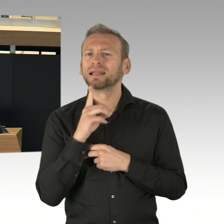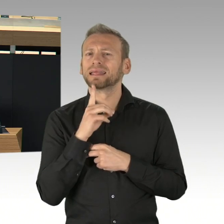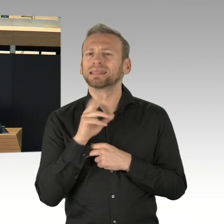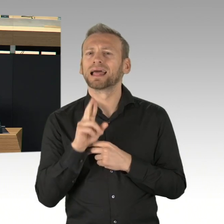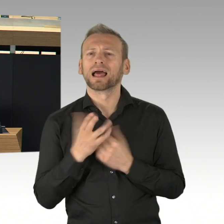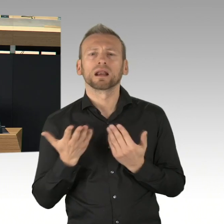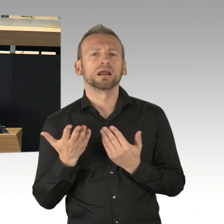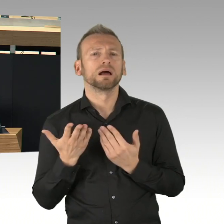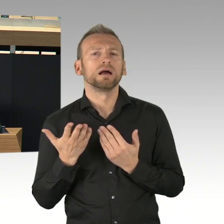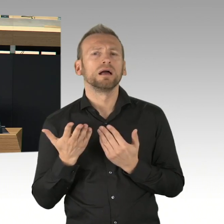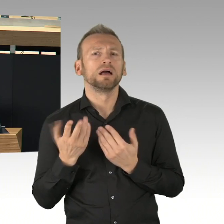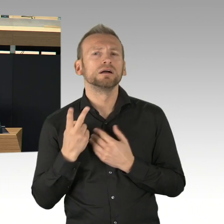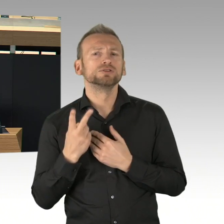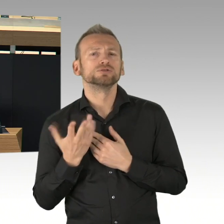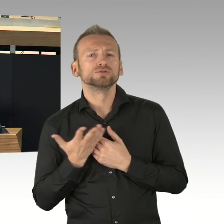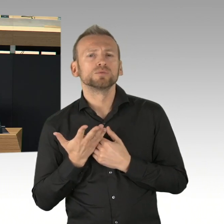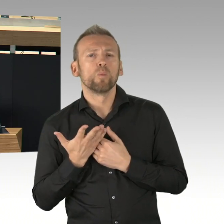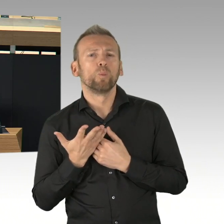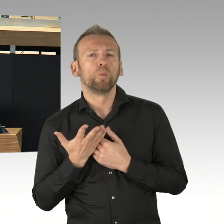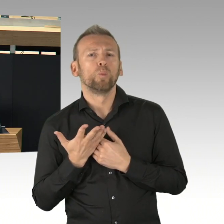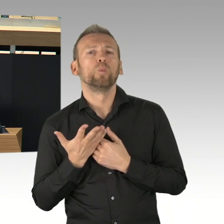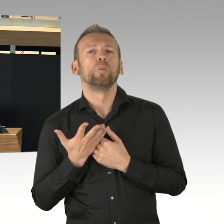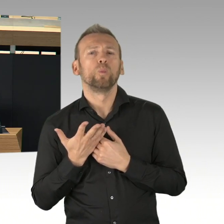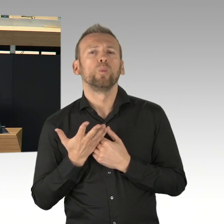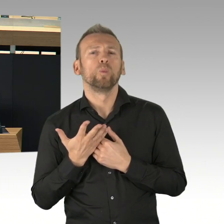Das ist Auswirkung und Zustand des Mietendeckels gegenwärtig.